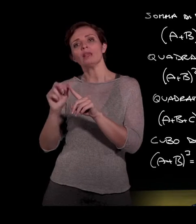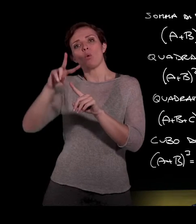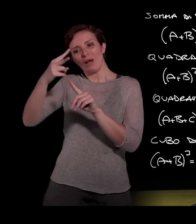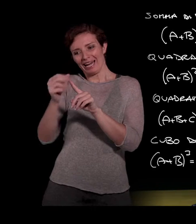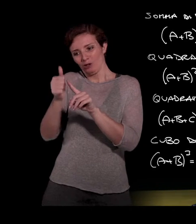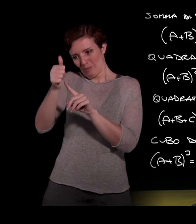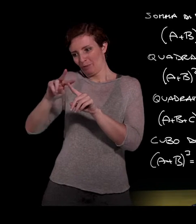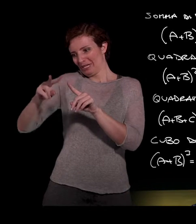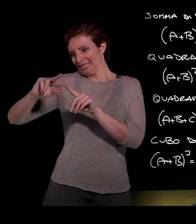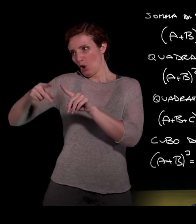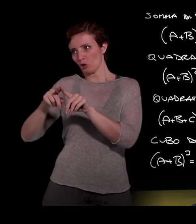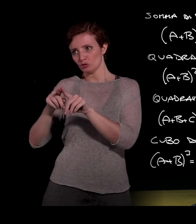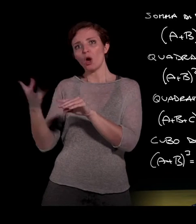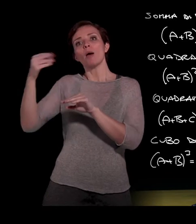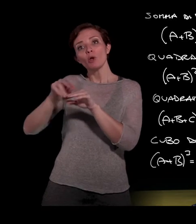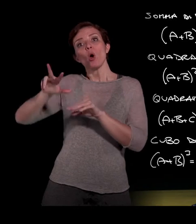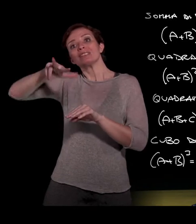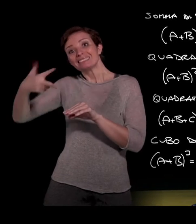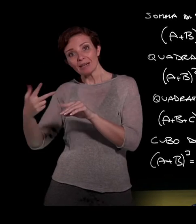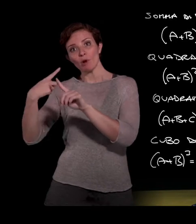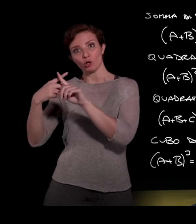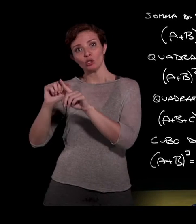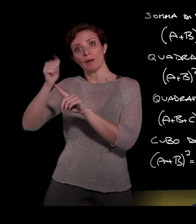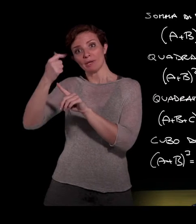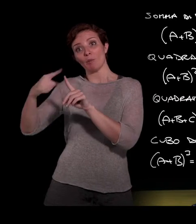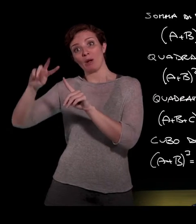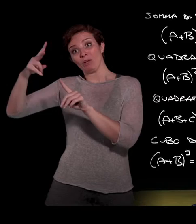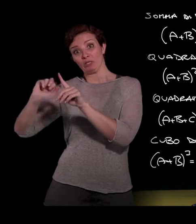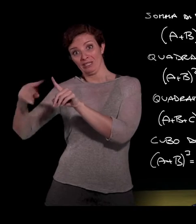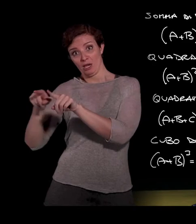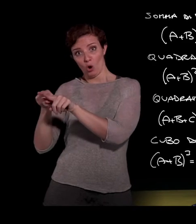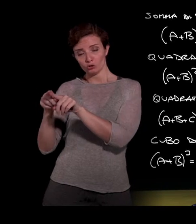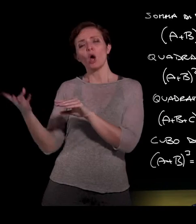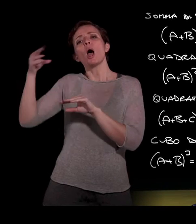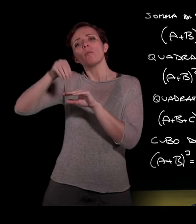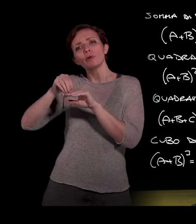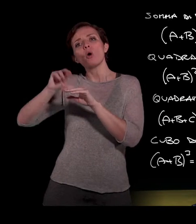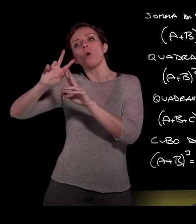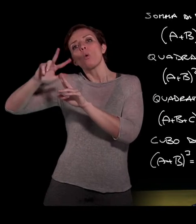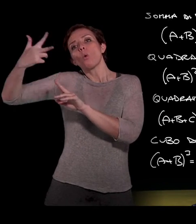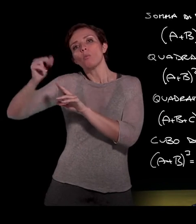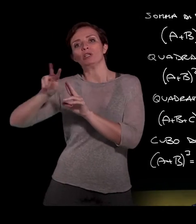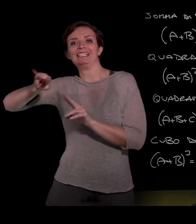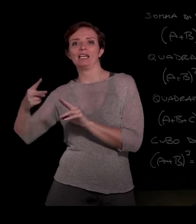più il triplo prodotto del primo per il quadrato del secondo, più il cubo del secondo monomio.